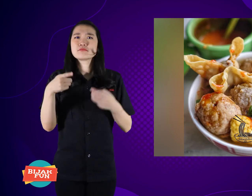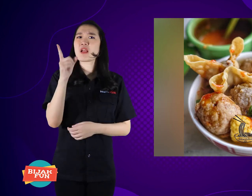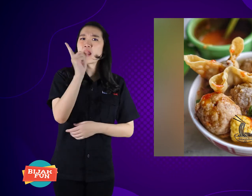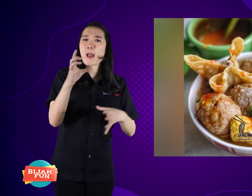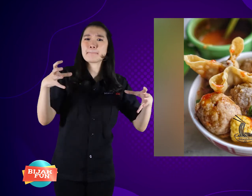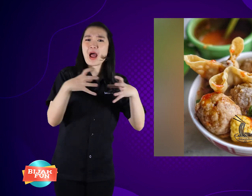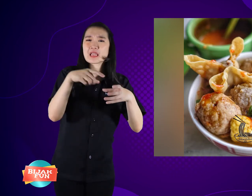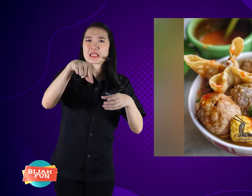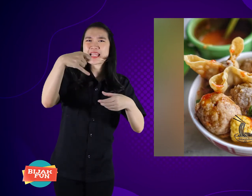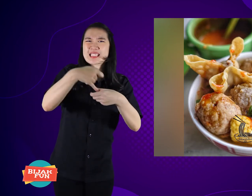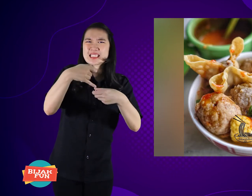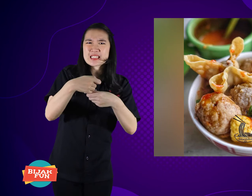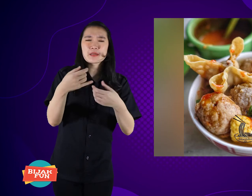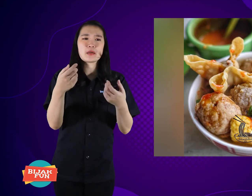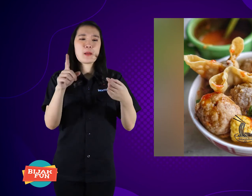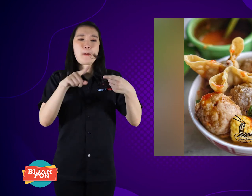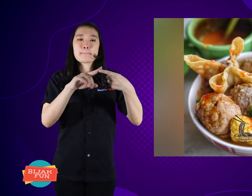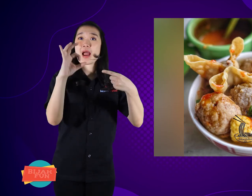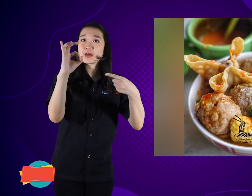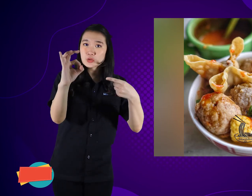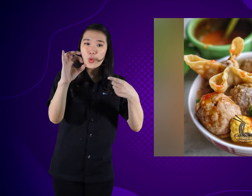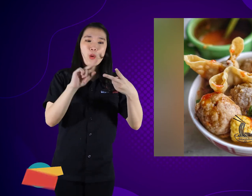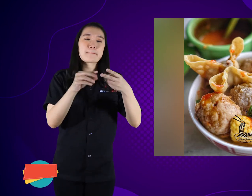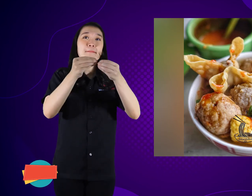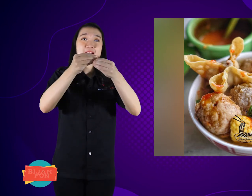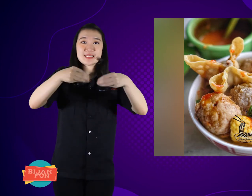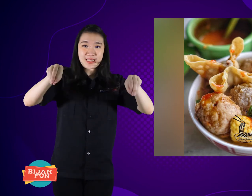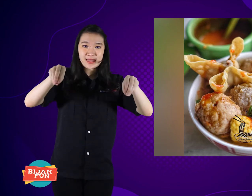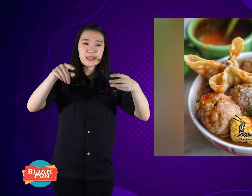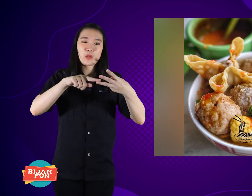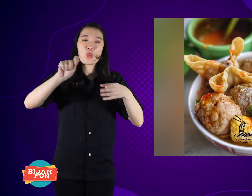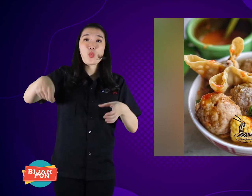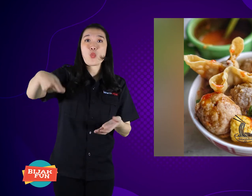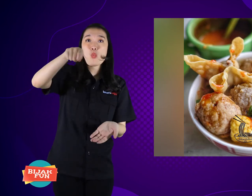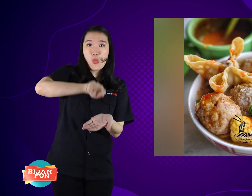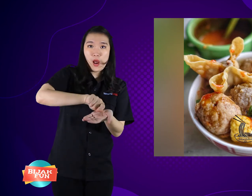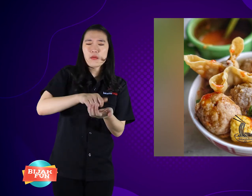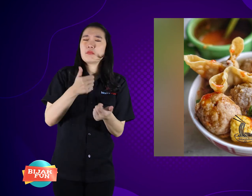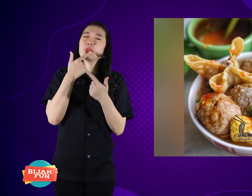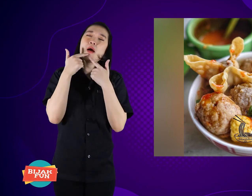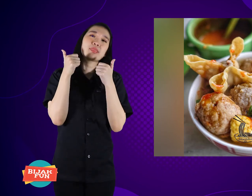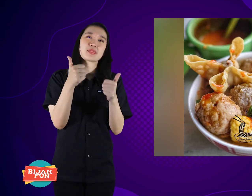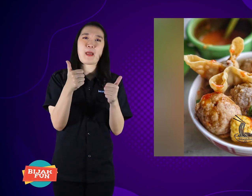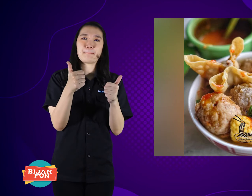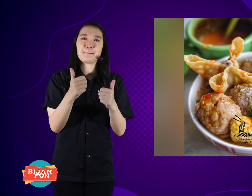Ada paket isi bakso,pangsit dan kuah. mantap!